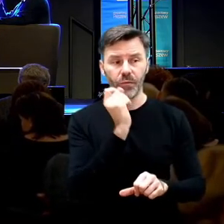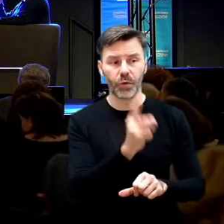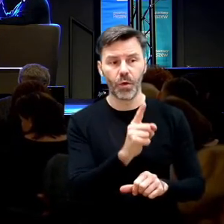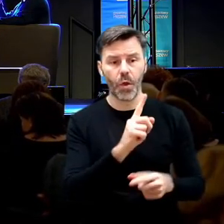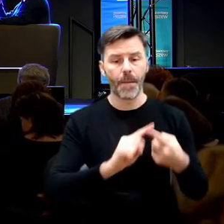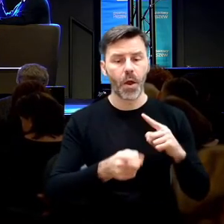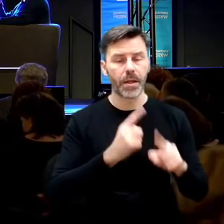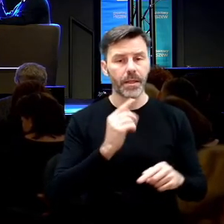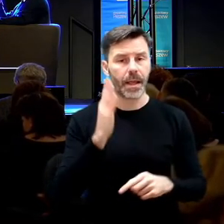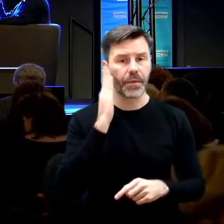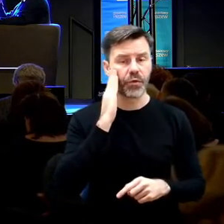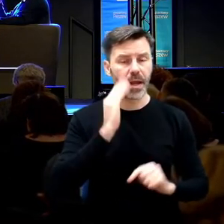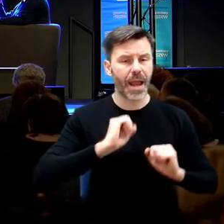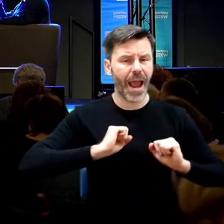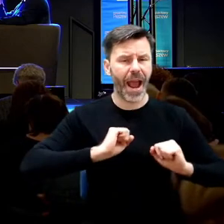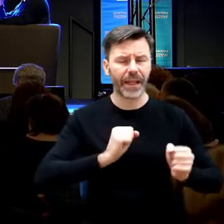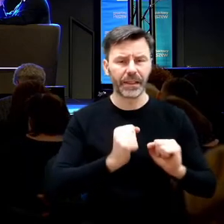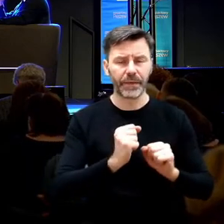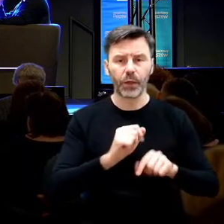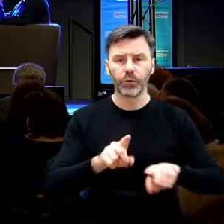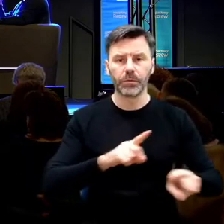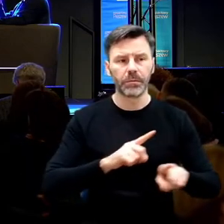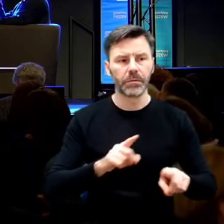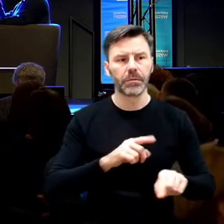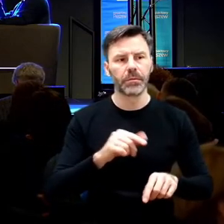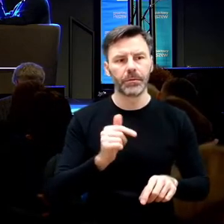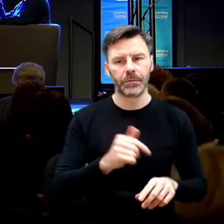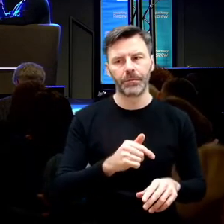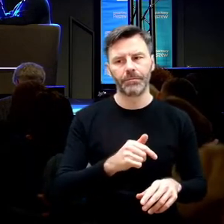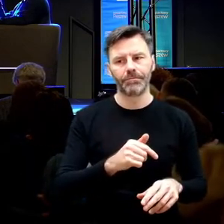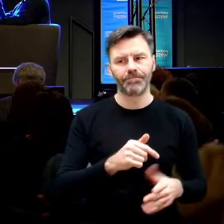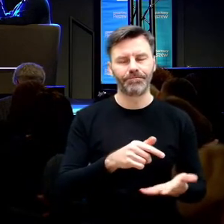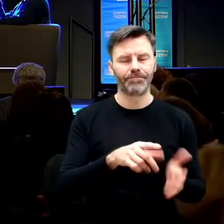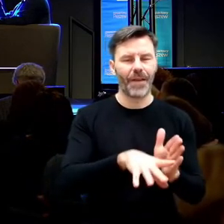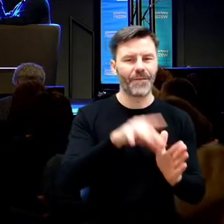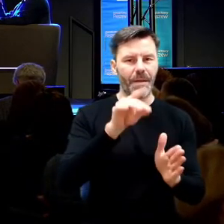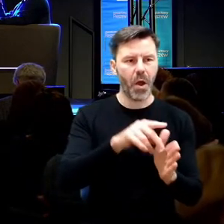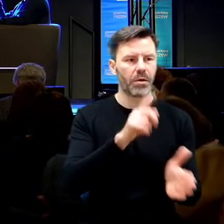że nie można wygrywać wyborów, i że nie tylko budowa dróg i chodników